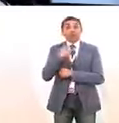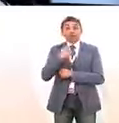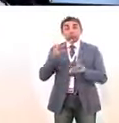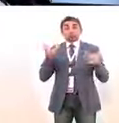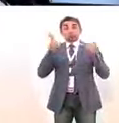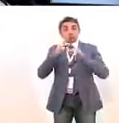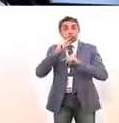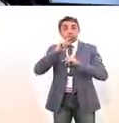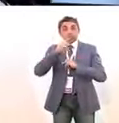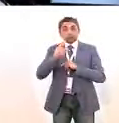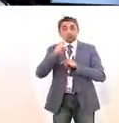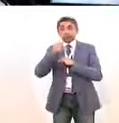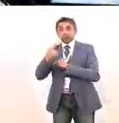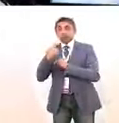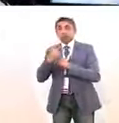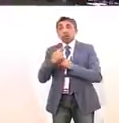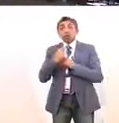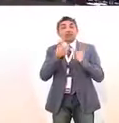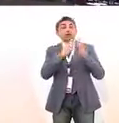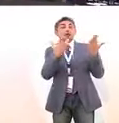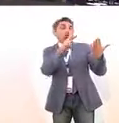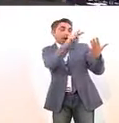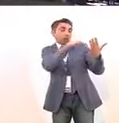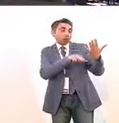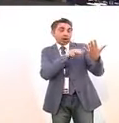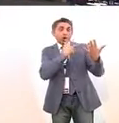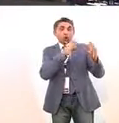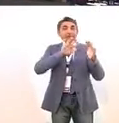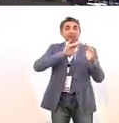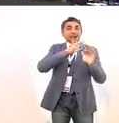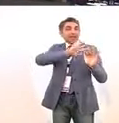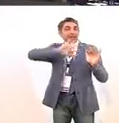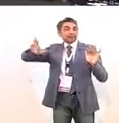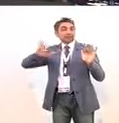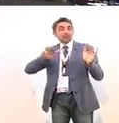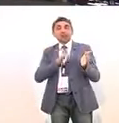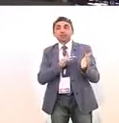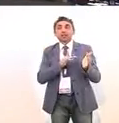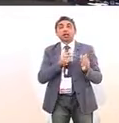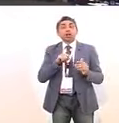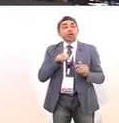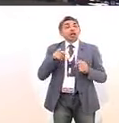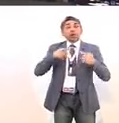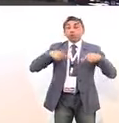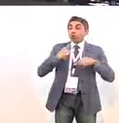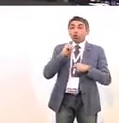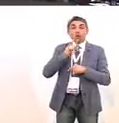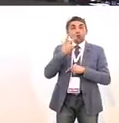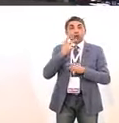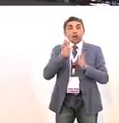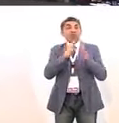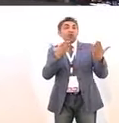un vocabolario non da ultrà, non da estremisti. Non vogliamo un vocabolario da estremisti